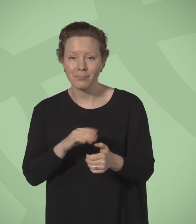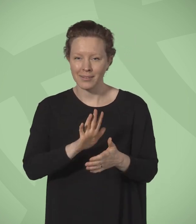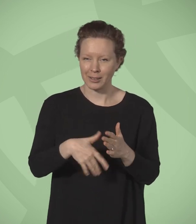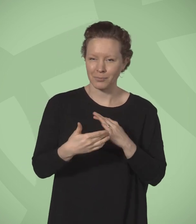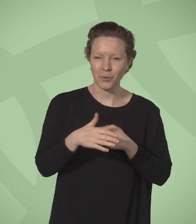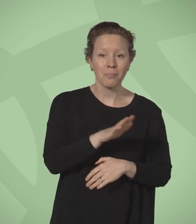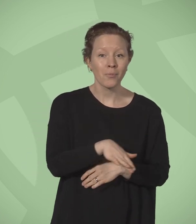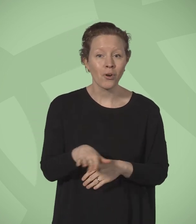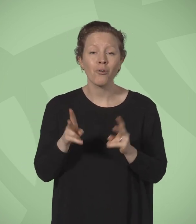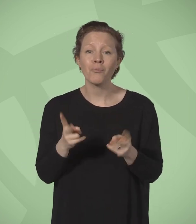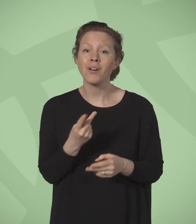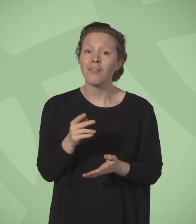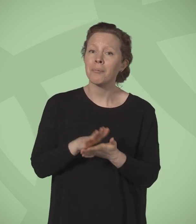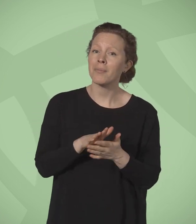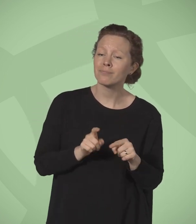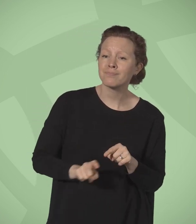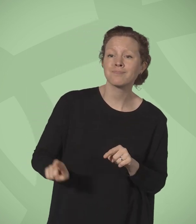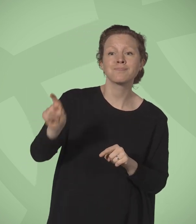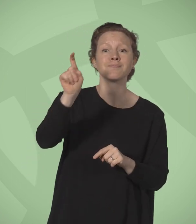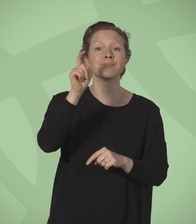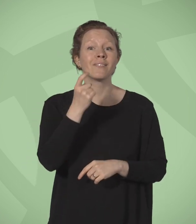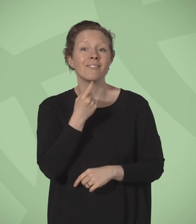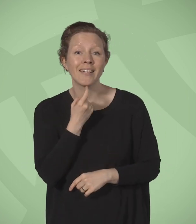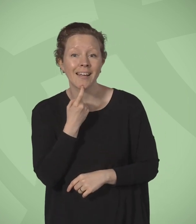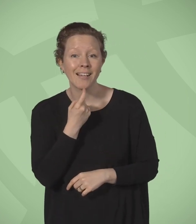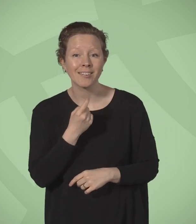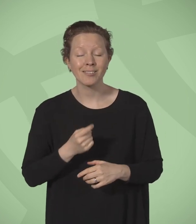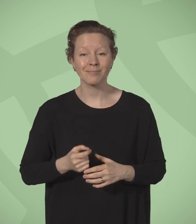för teckenspråkiga barn också på andra håll i Finland.